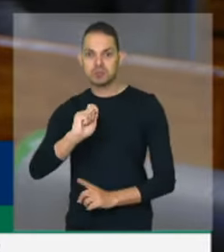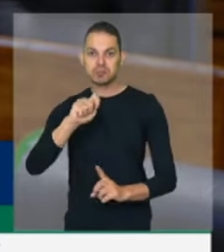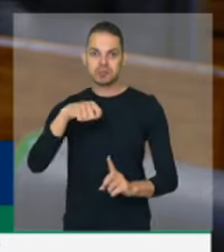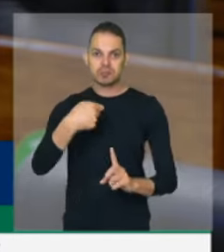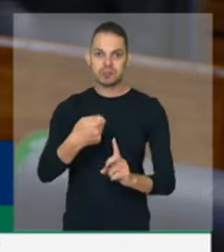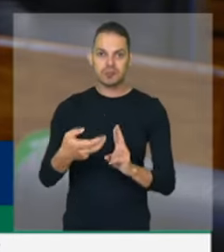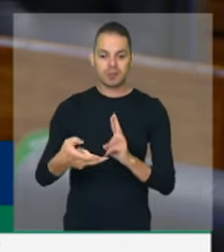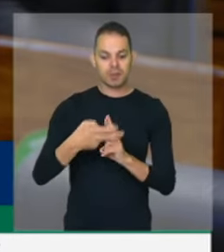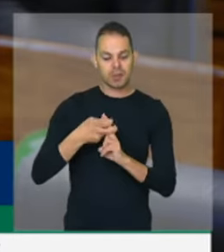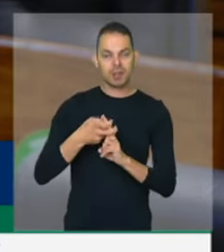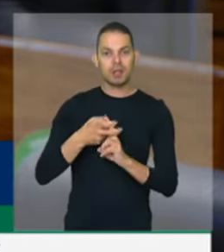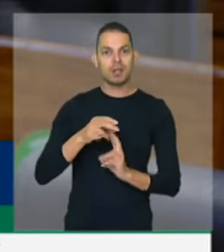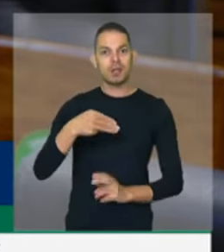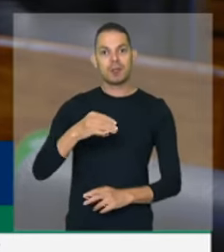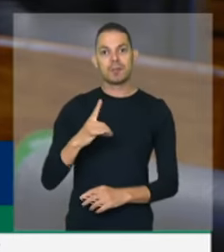ESTÁ AÍ ... UMA HERANÇA... DO GOVERNO DO MDB QUE ESTÁ